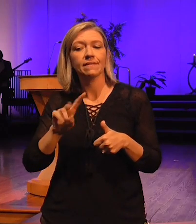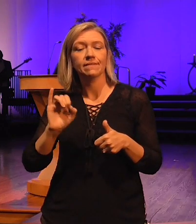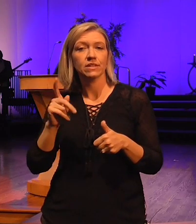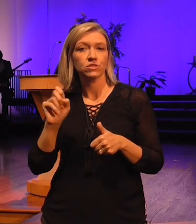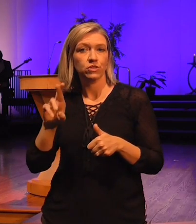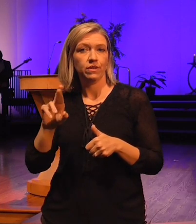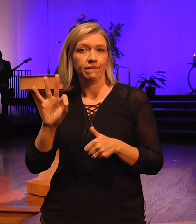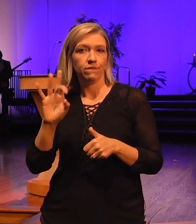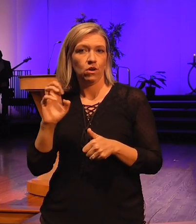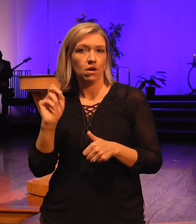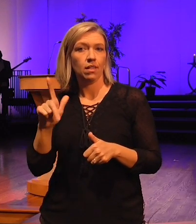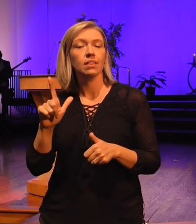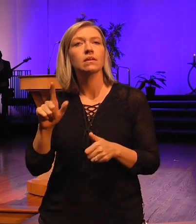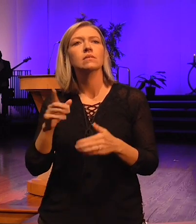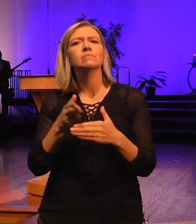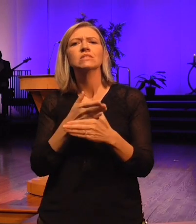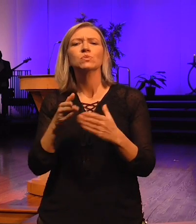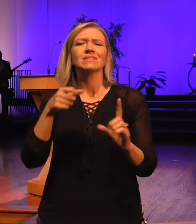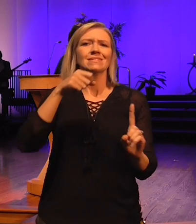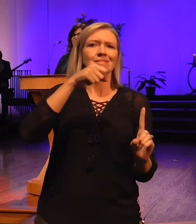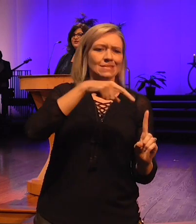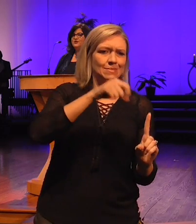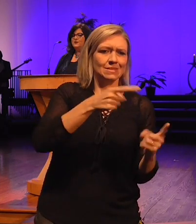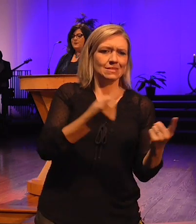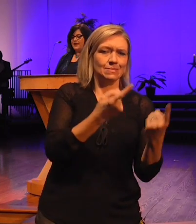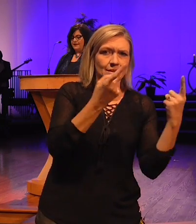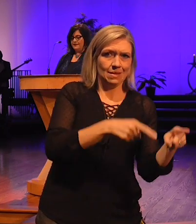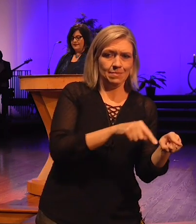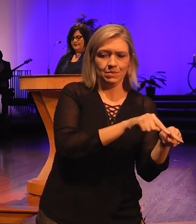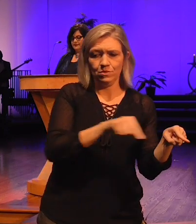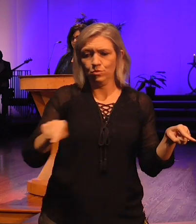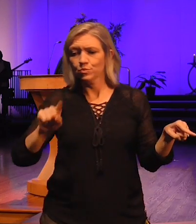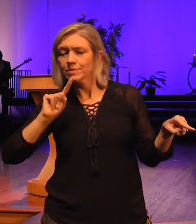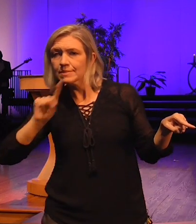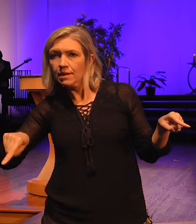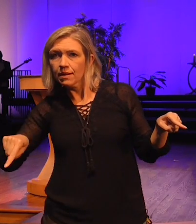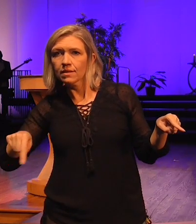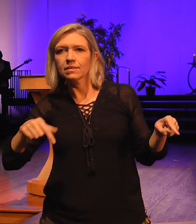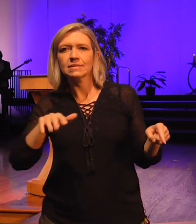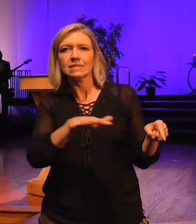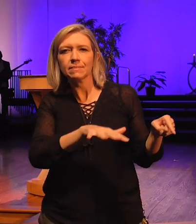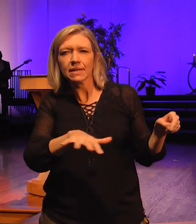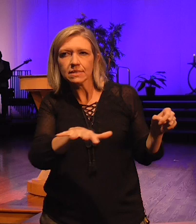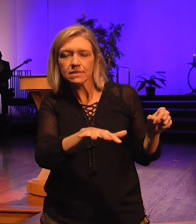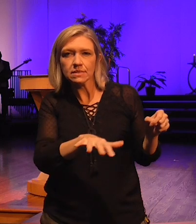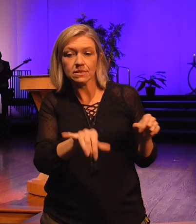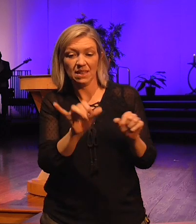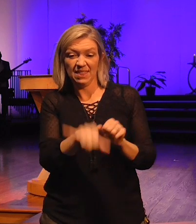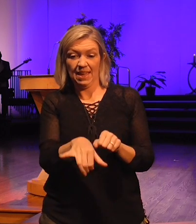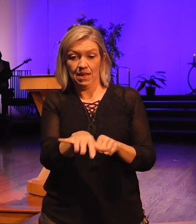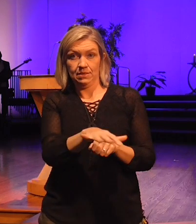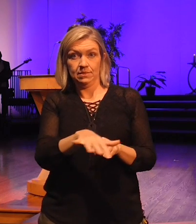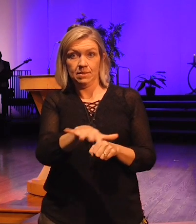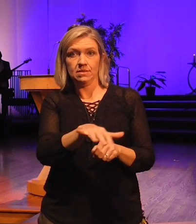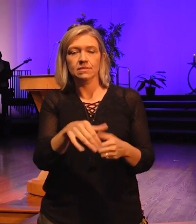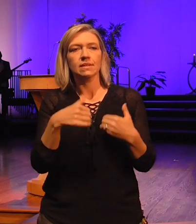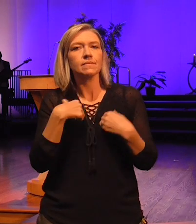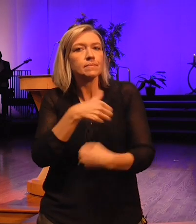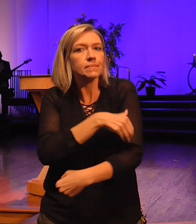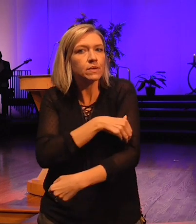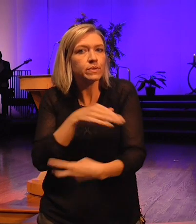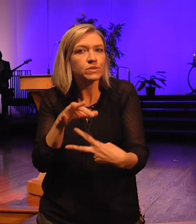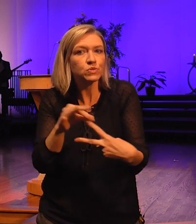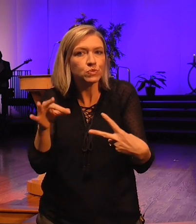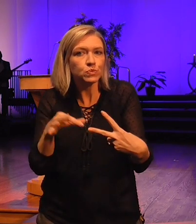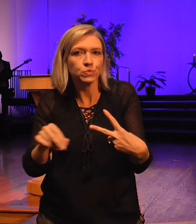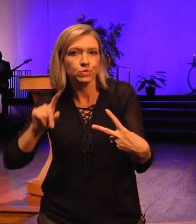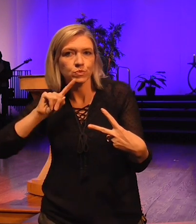entre el estímulo y la respuesta hay un espacio en ese espacio es nuestro poder para elegir nuestra respuesta en